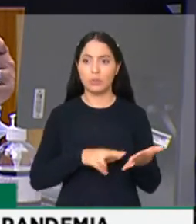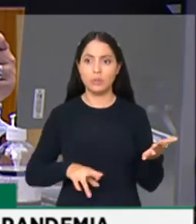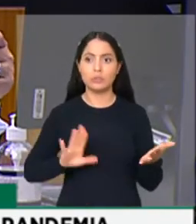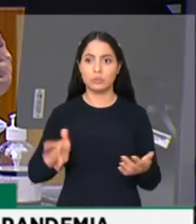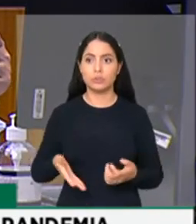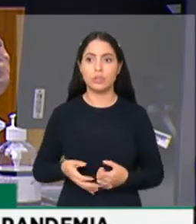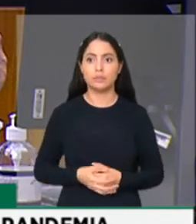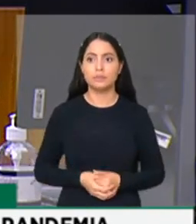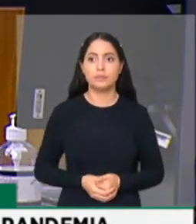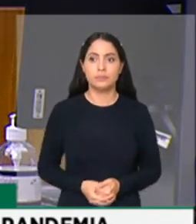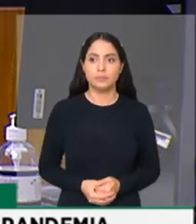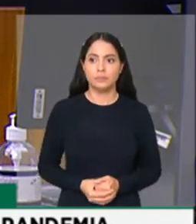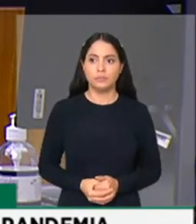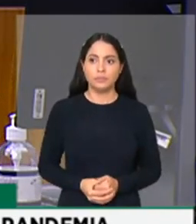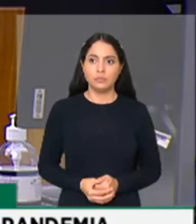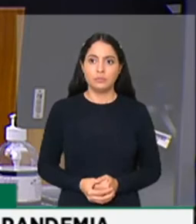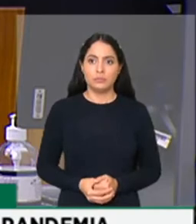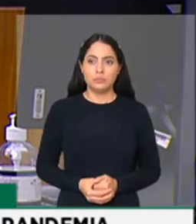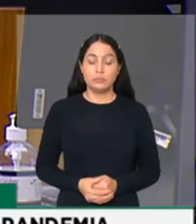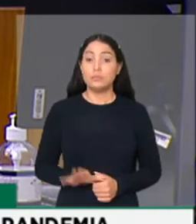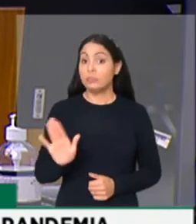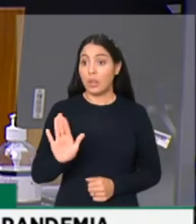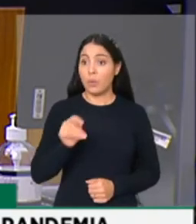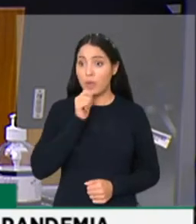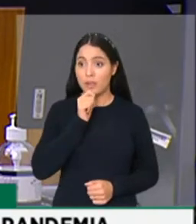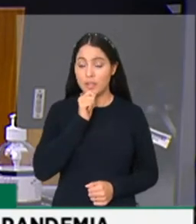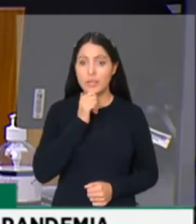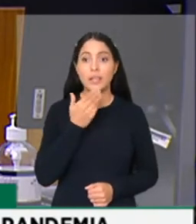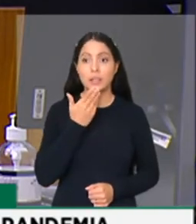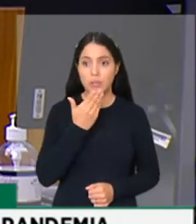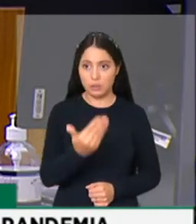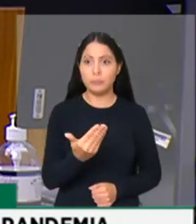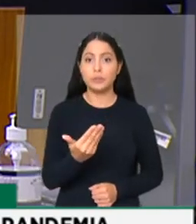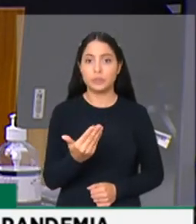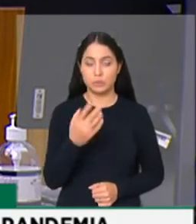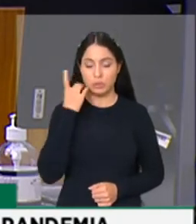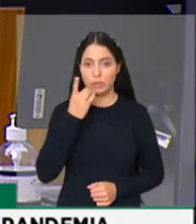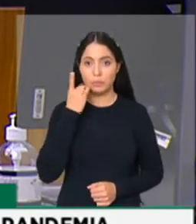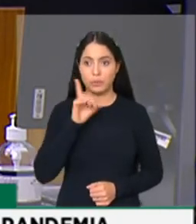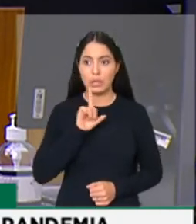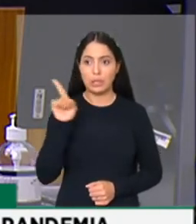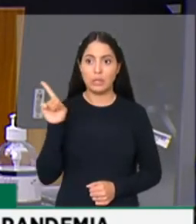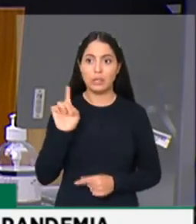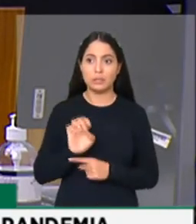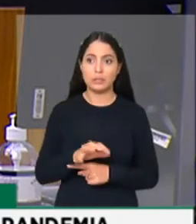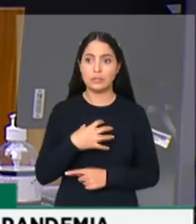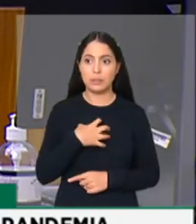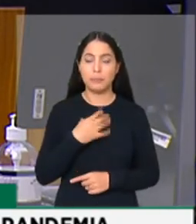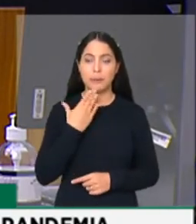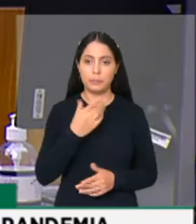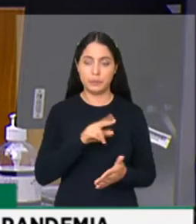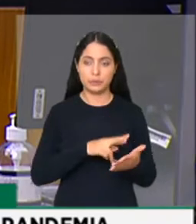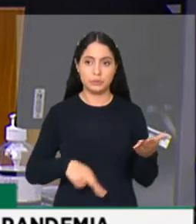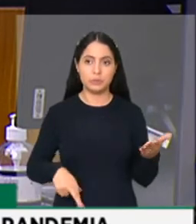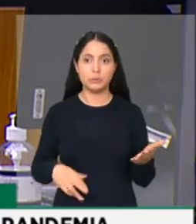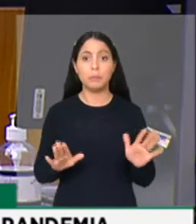RELATOR. NÃO, COM A SOLICITAÇÃO DO DEPUTADO BACELAR, DA BAHIA, PARA SER RELATOR DESSA MATÉRIA. A 1035